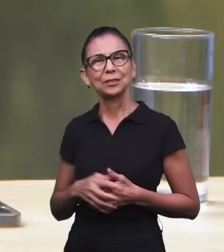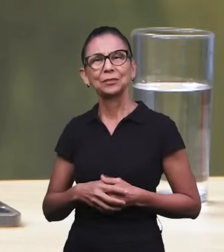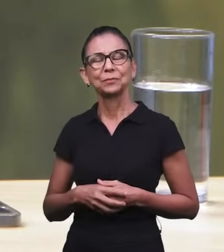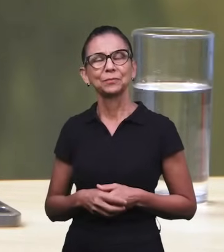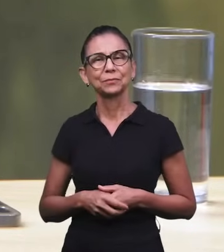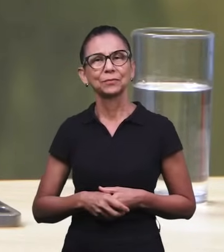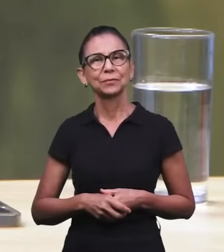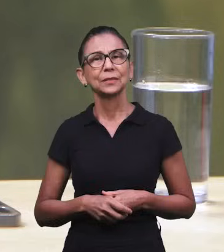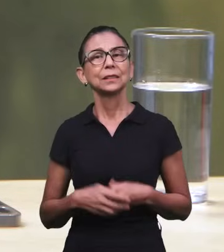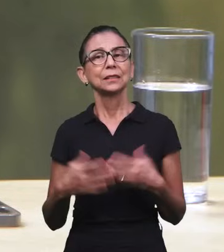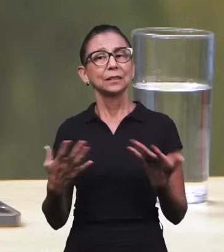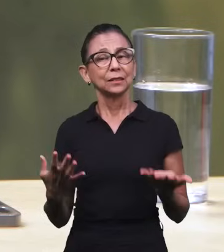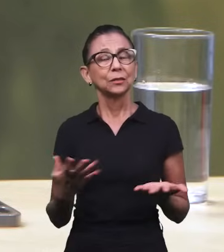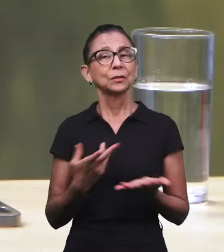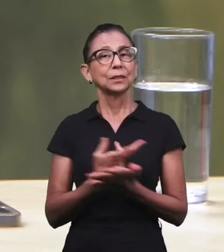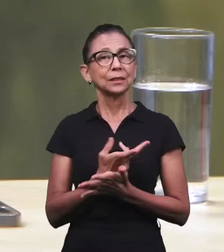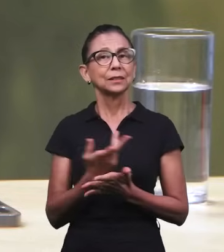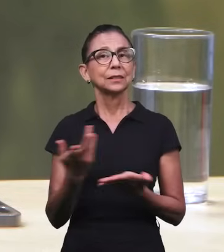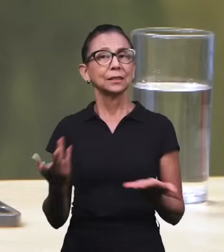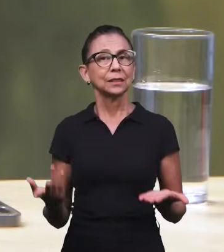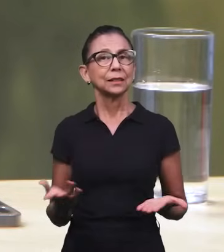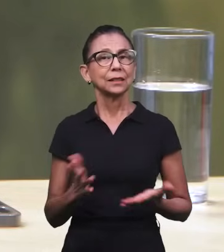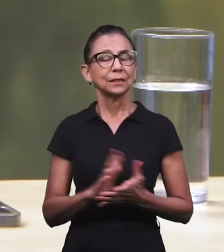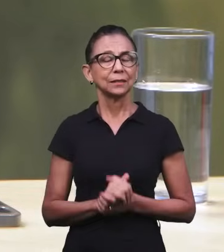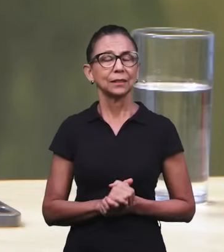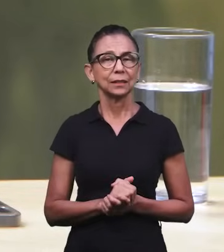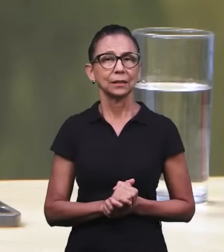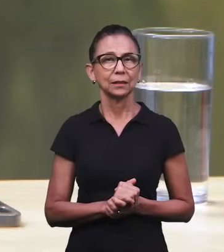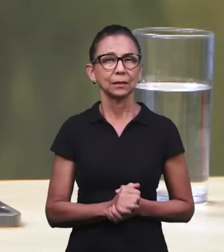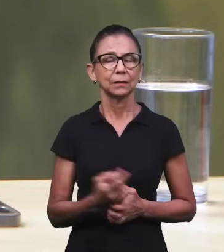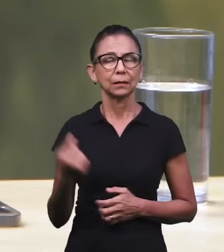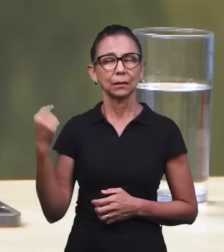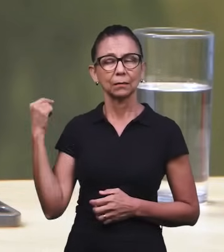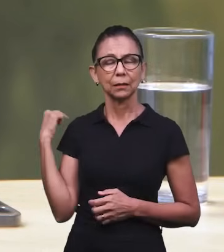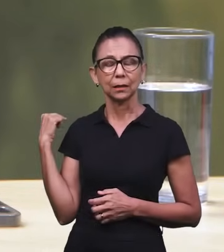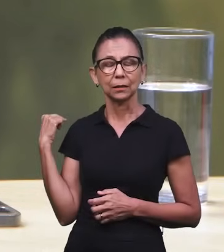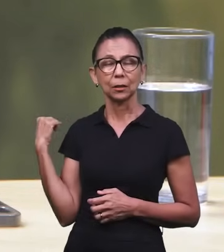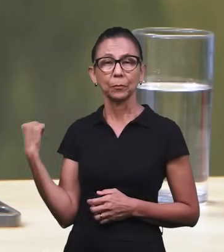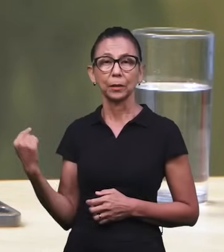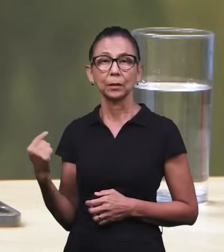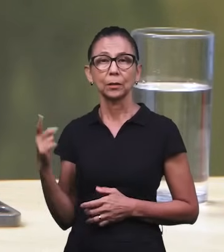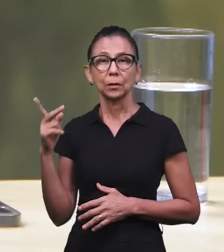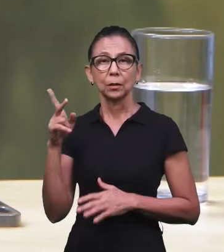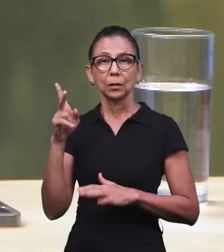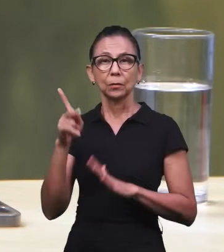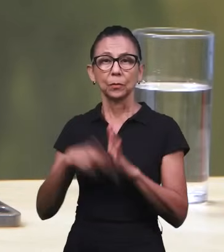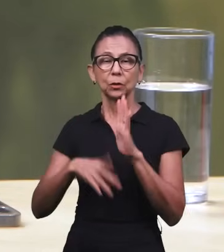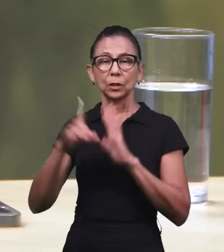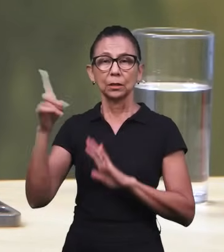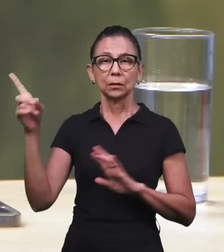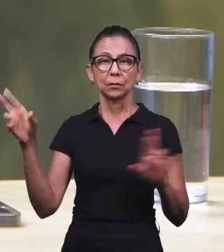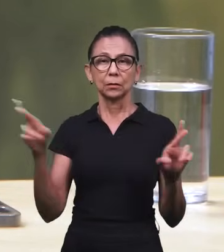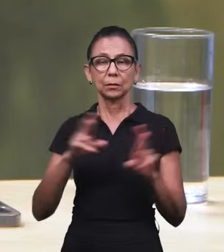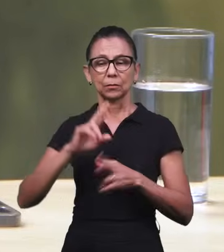o que acontecia ali a grande oposição ao projeto de Deus para Israel com relação a profeta Samuel